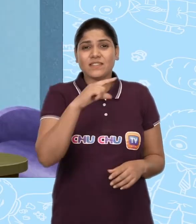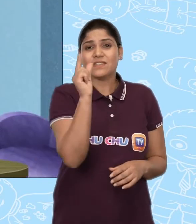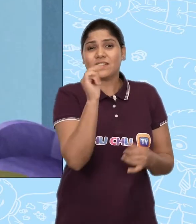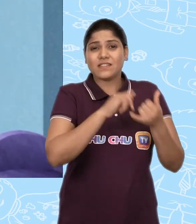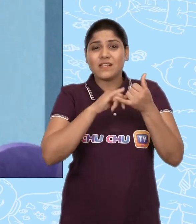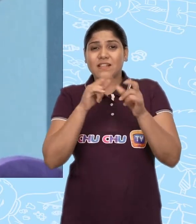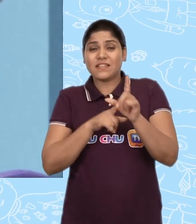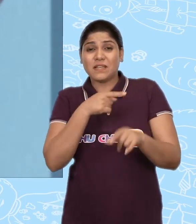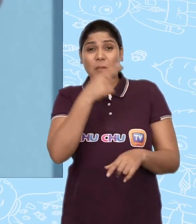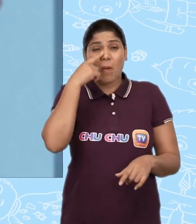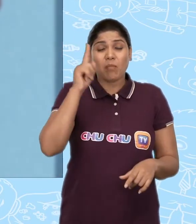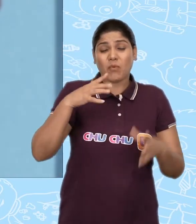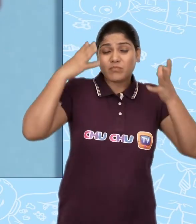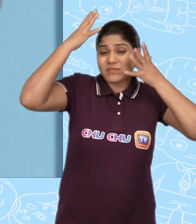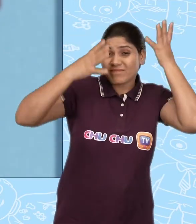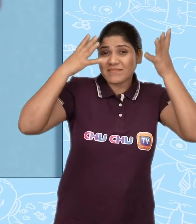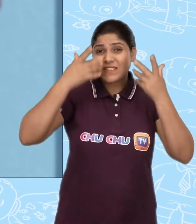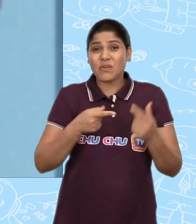Cussly की माँ बहुत परेशान थी।